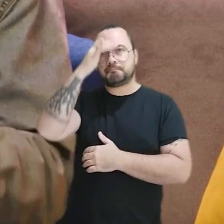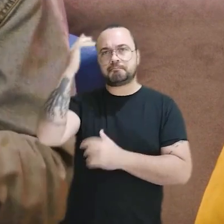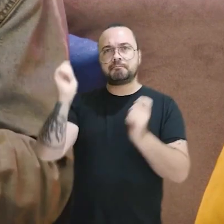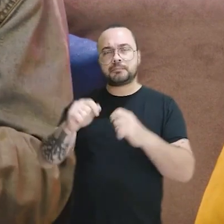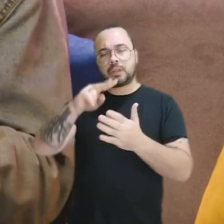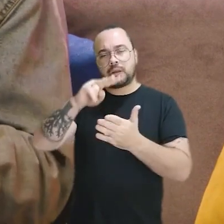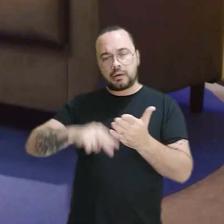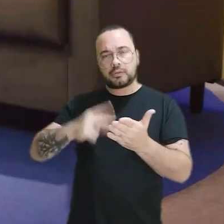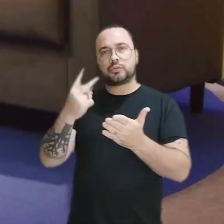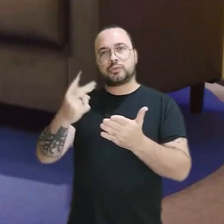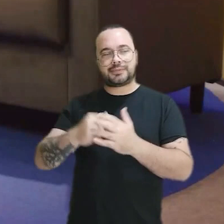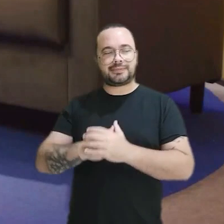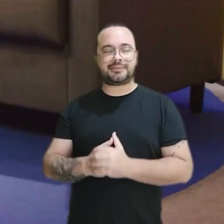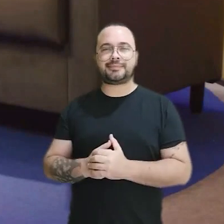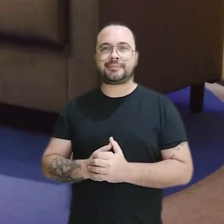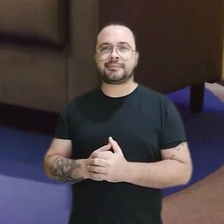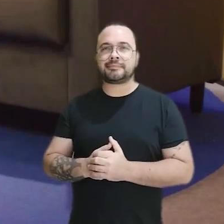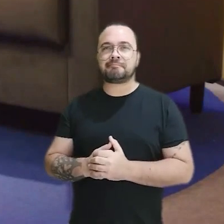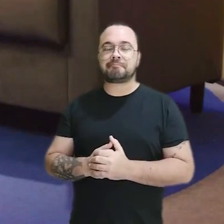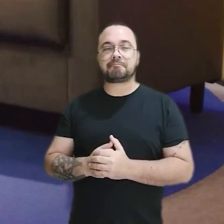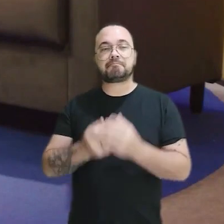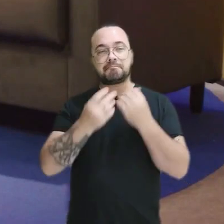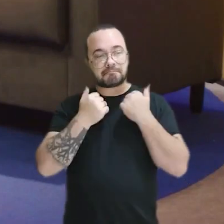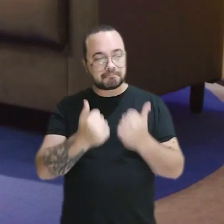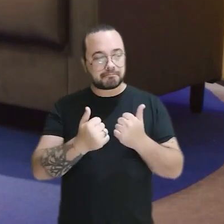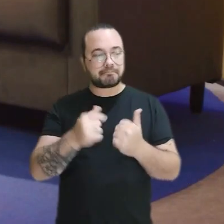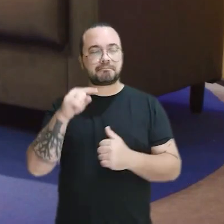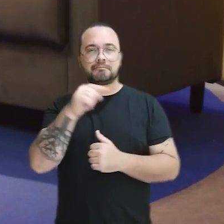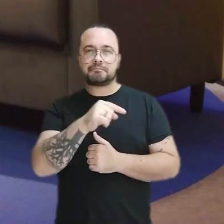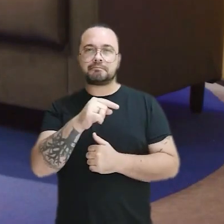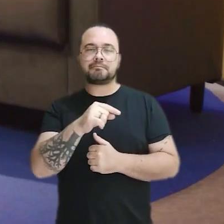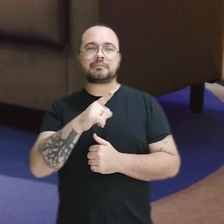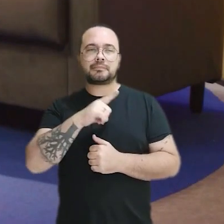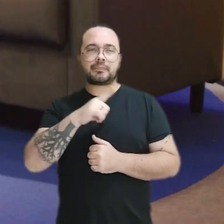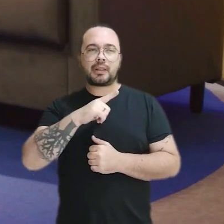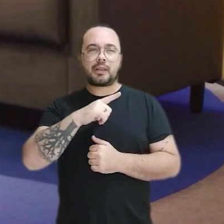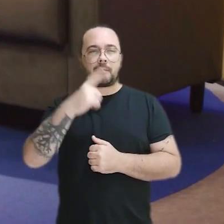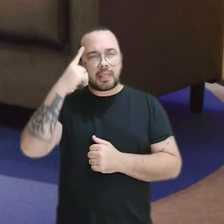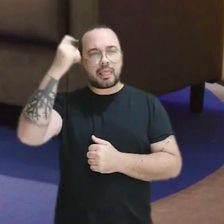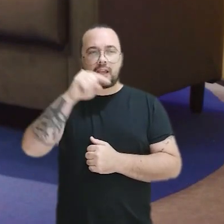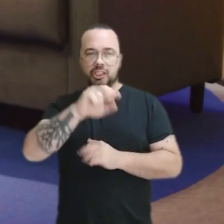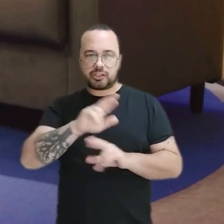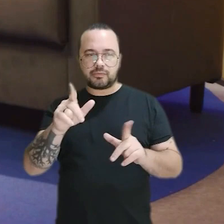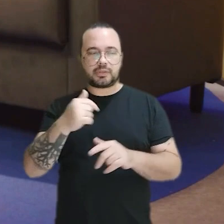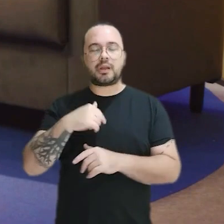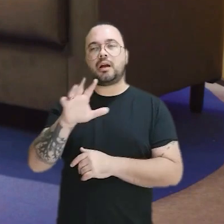que leram dois livros. Muito legal, esse aqui tem uma pegada meio Demetri Martin também, né? Ah, eu amo Demetri Martin, sim, sim.